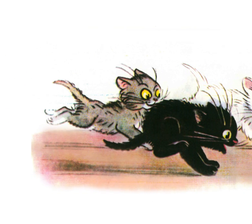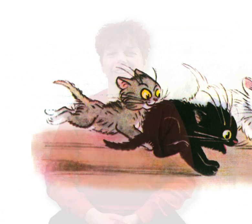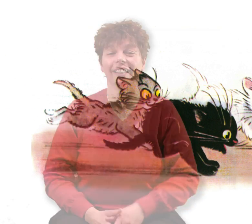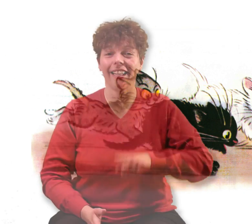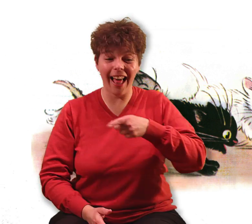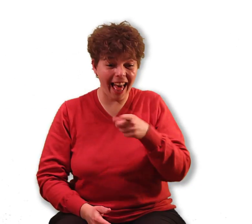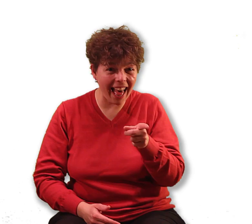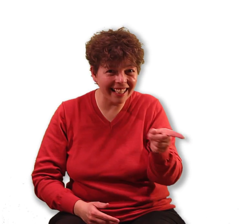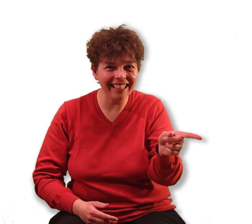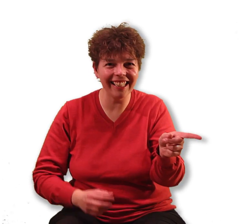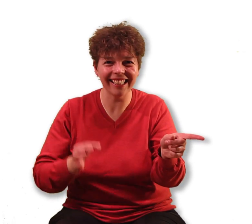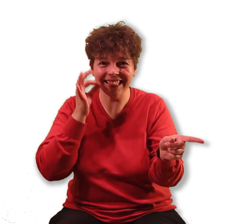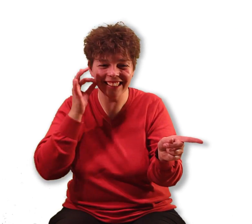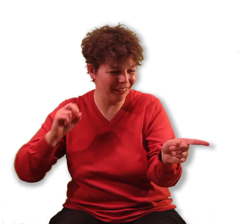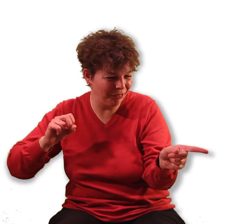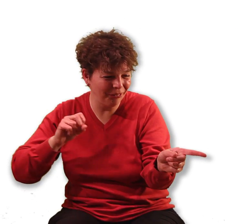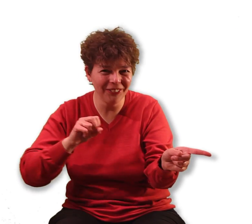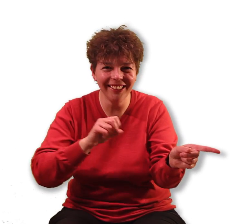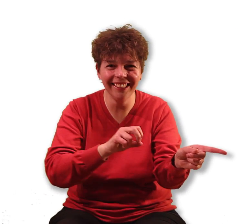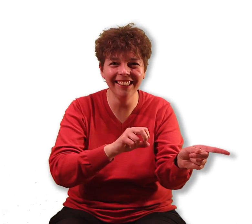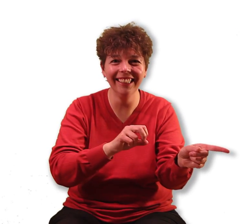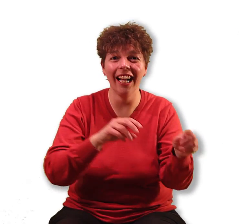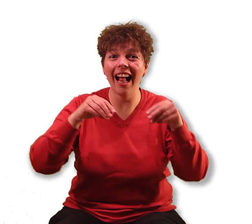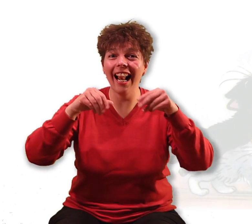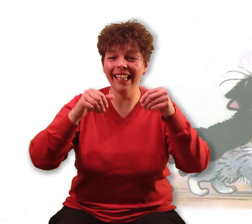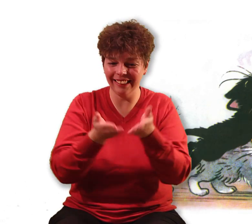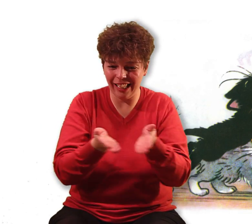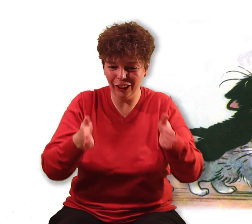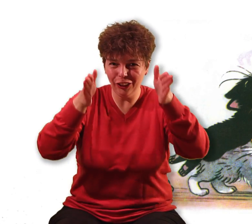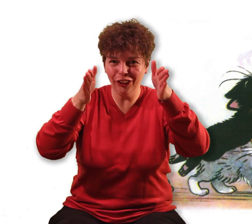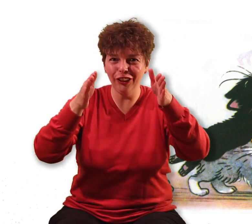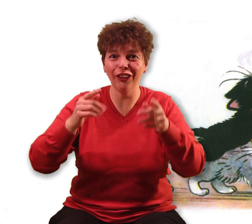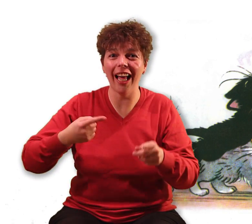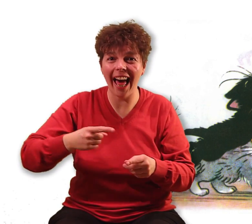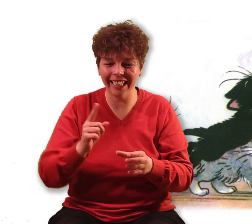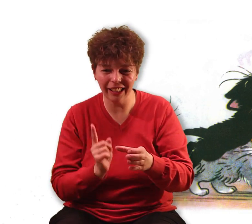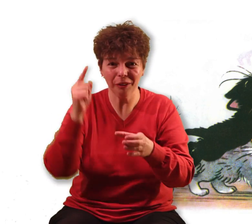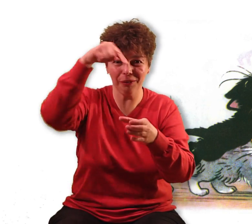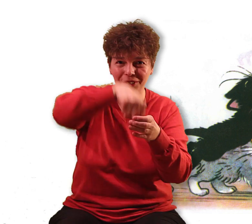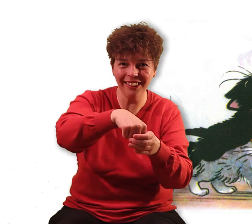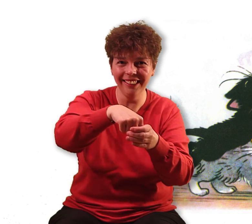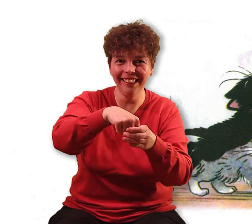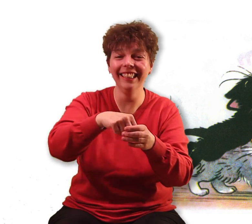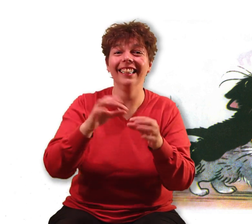A kisegér beugrott a lisztesládába.